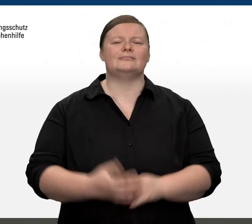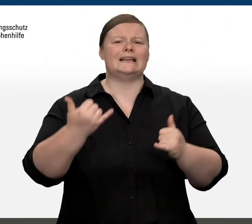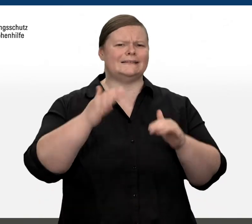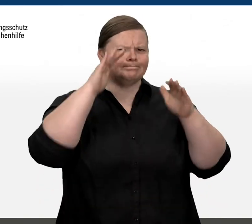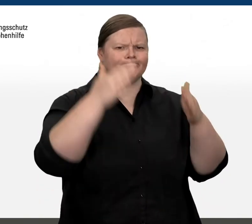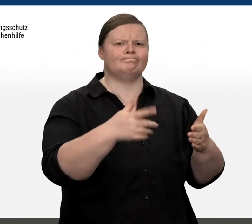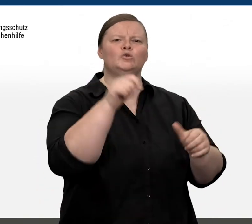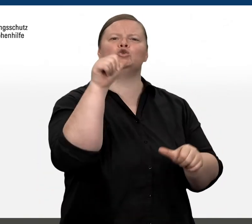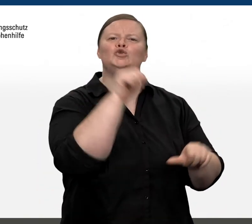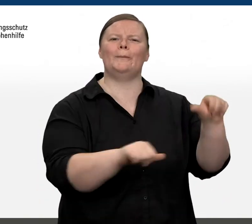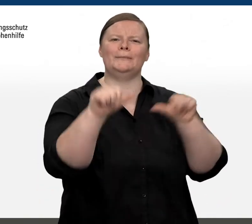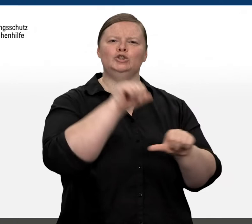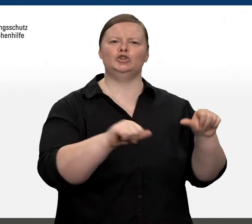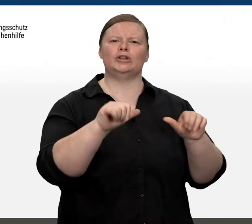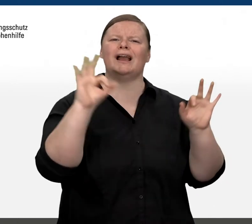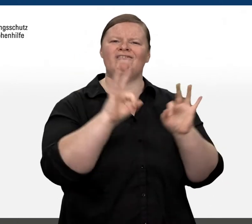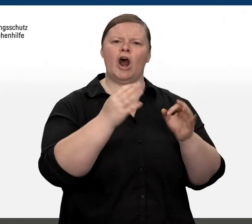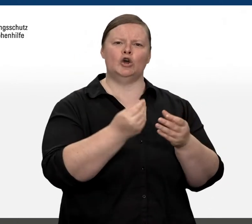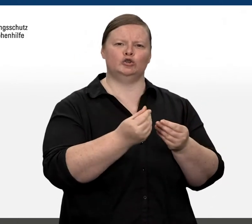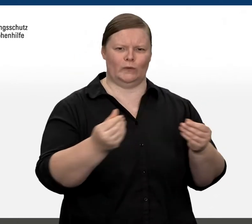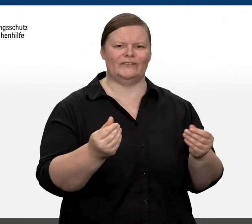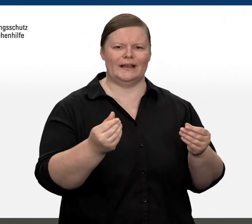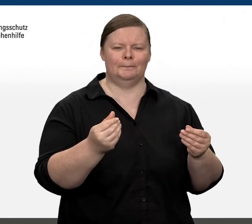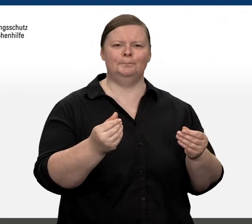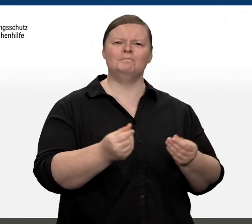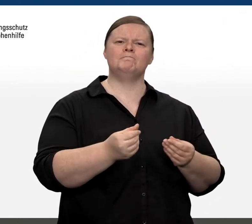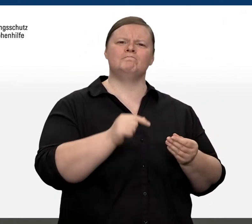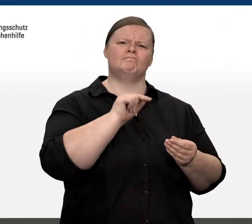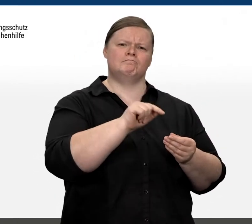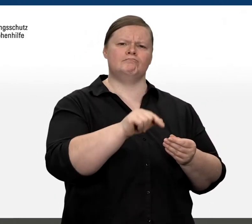Chemische Gefahrenstoffe weisen